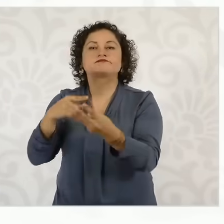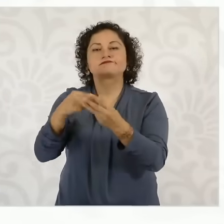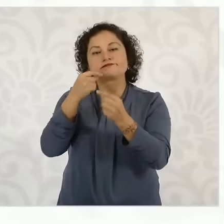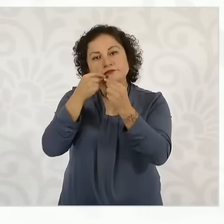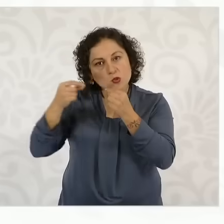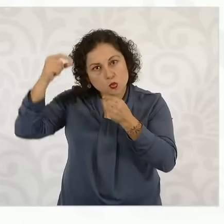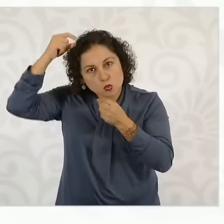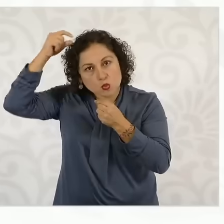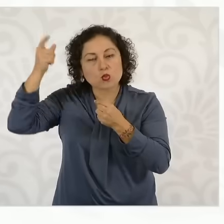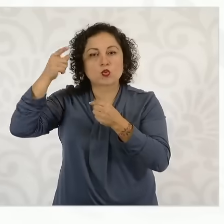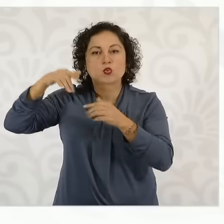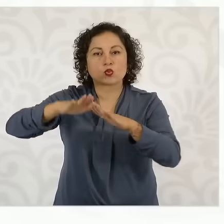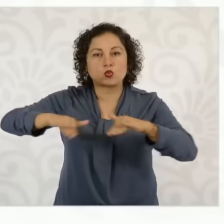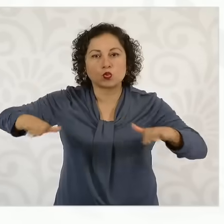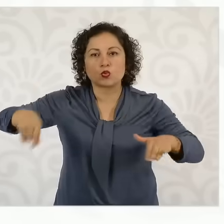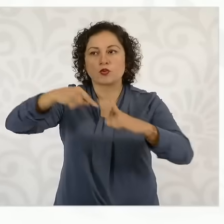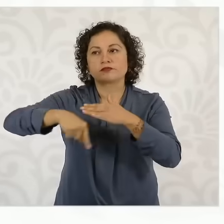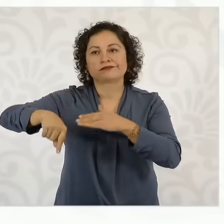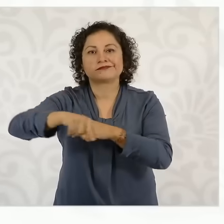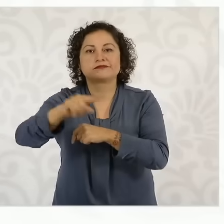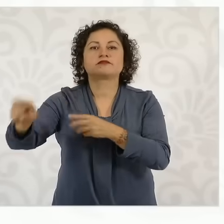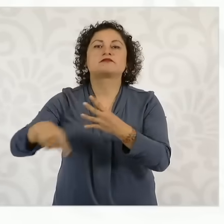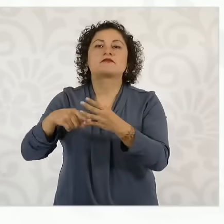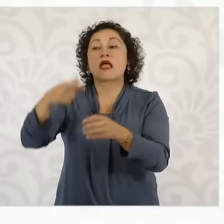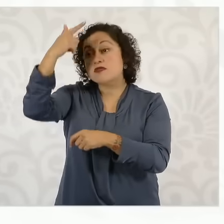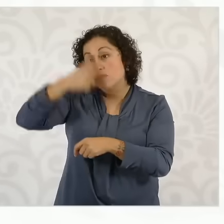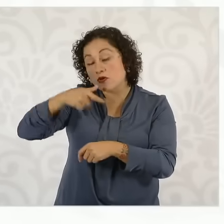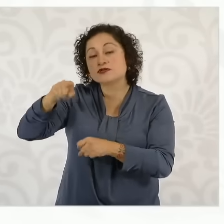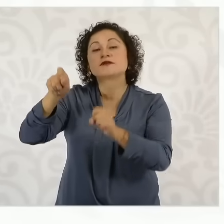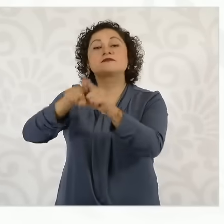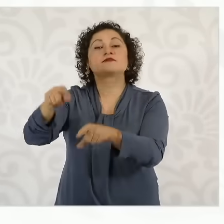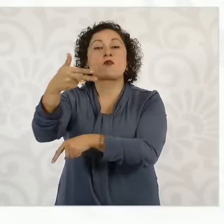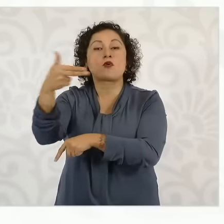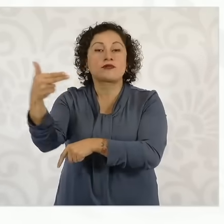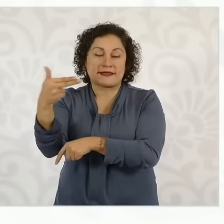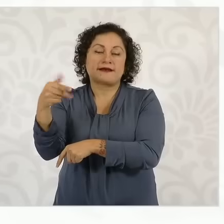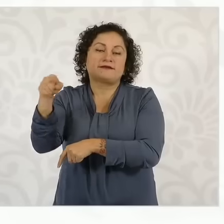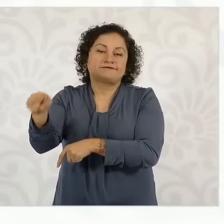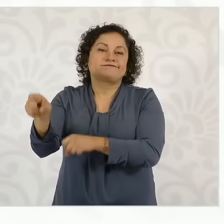en Tulum y cenan en el hotel Mundo Maya de Tulum, que es un hotel espectacular. En la siguiente,